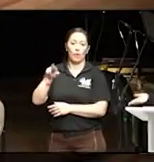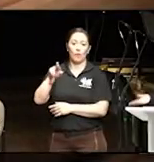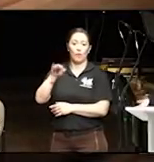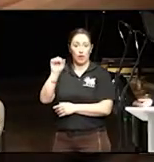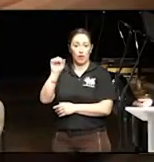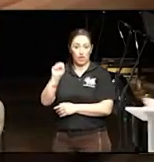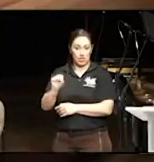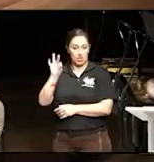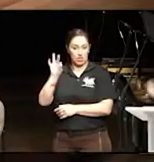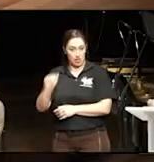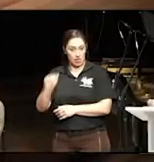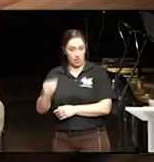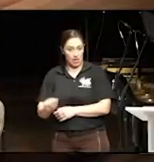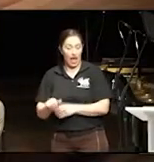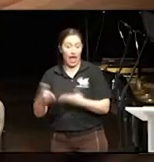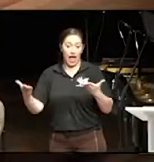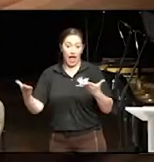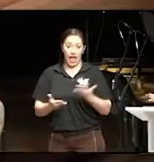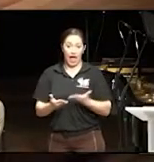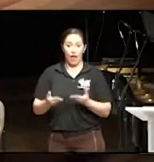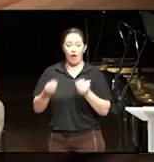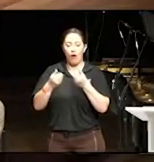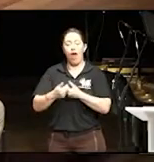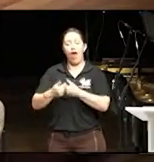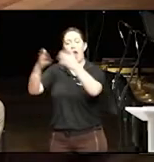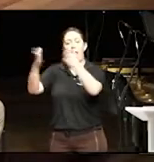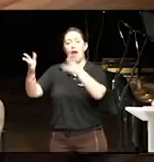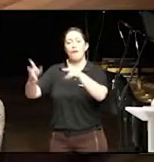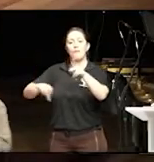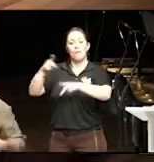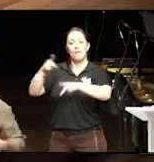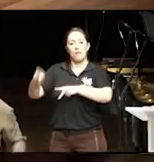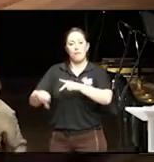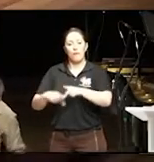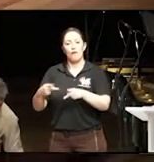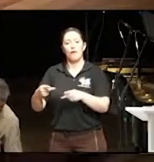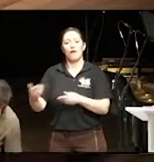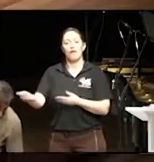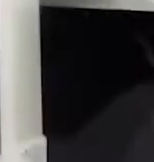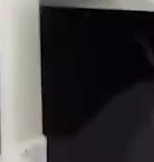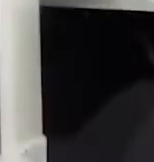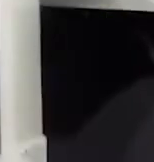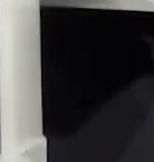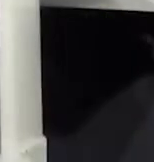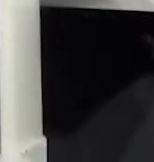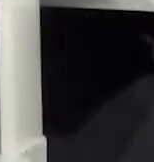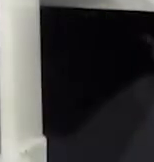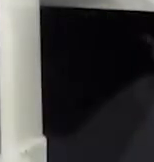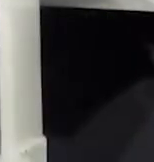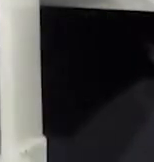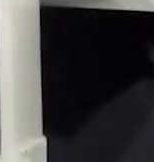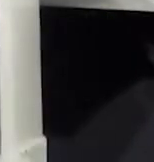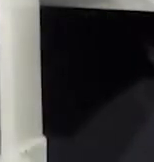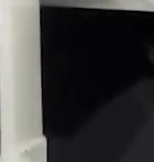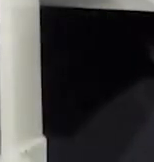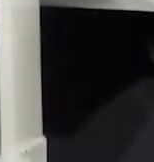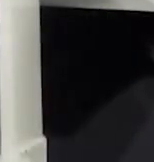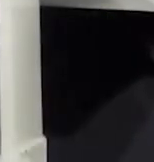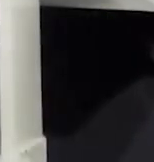O lançamento do Laboratório de Cultura Digital da UFPR Lab CD busca promover a troca de conhecimentos e experiências